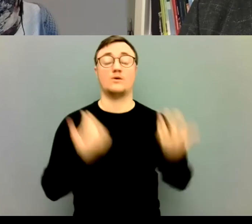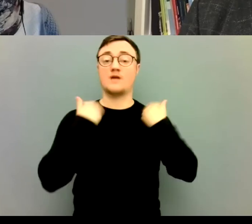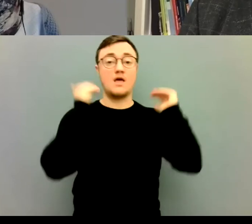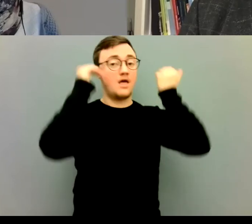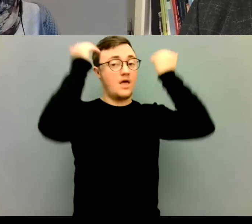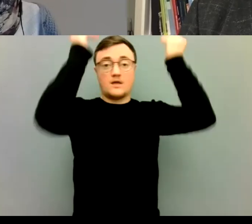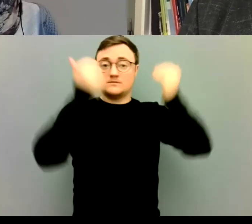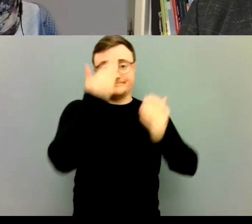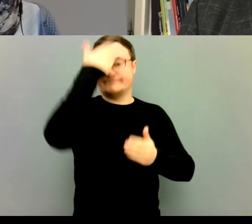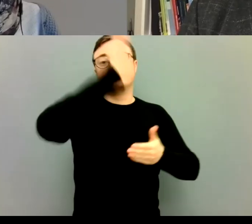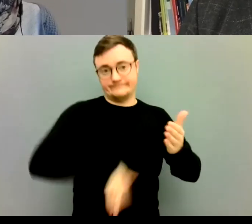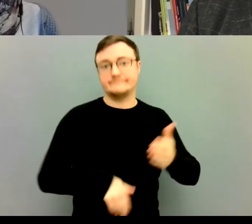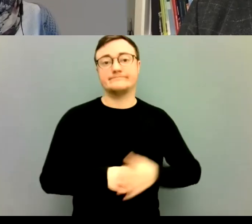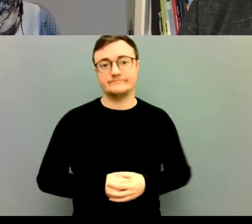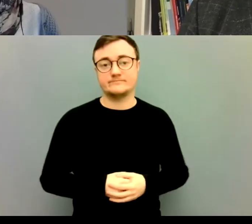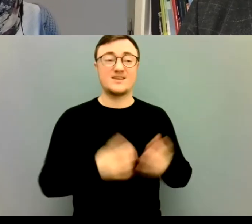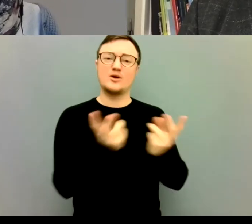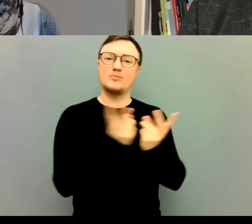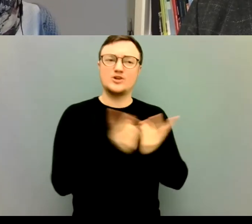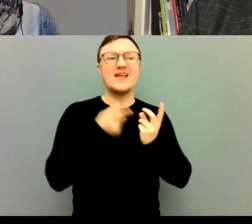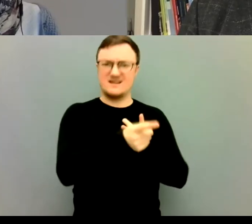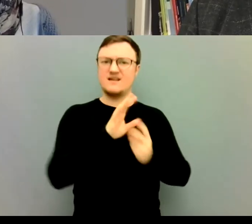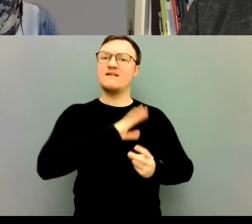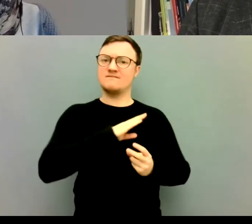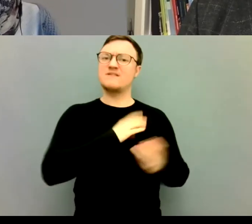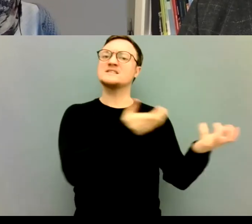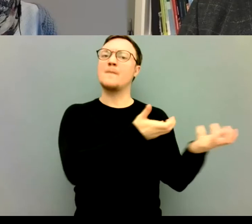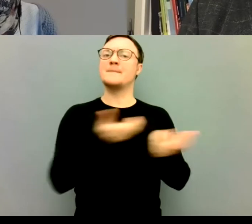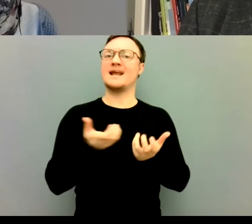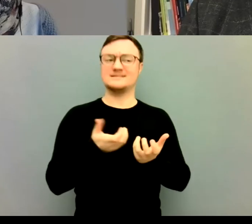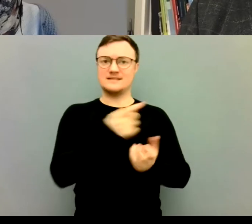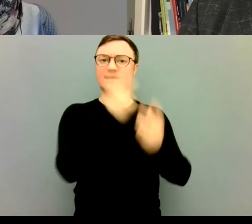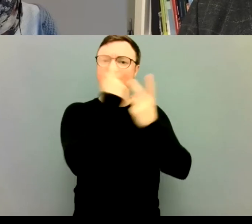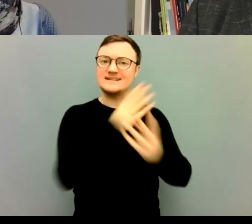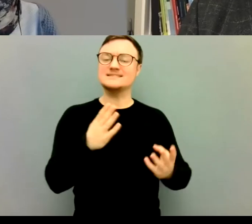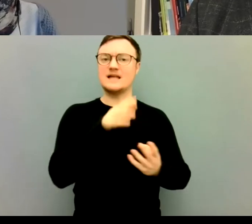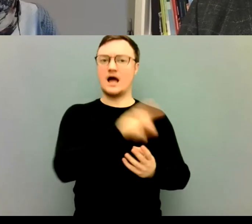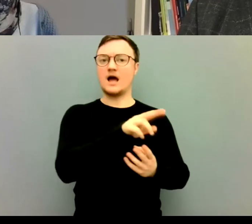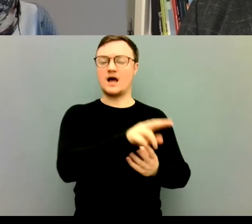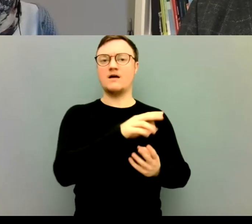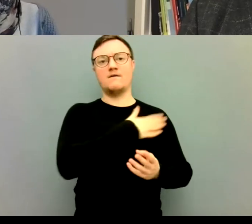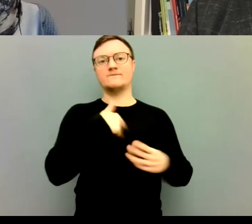Sårbarheten som pandemin tydligt har visat på, hur ser du på den?